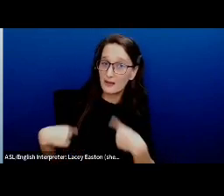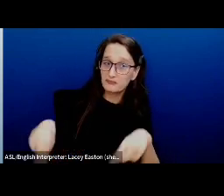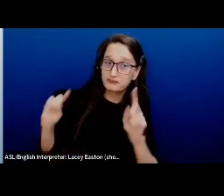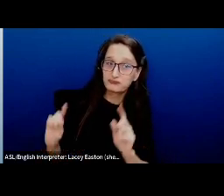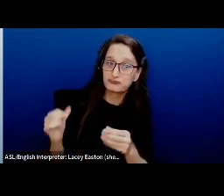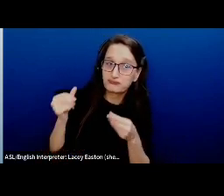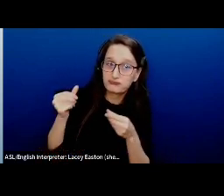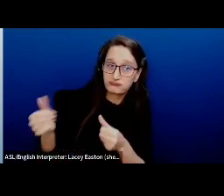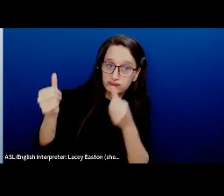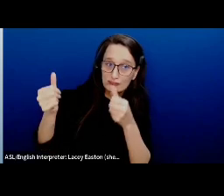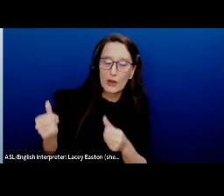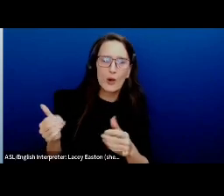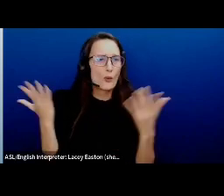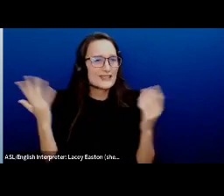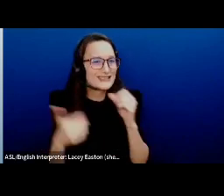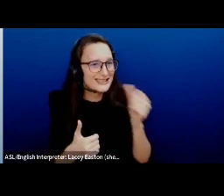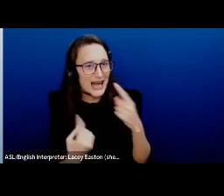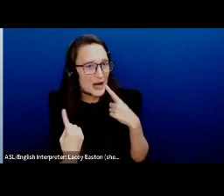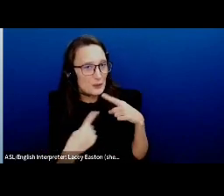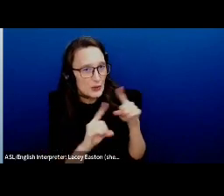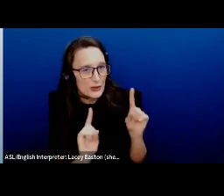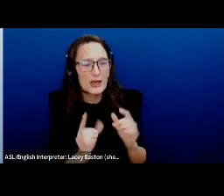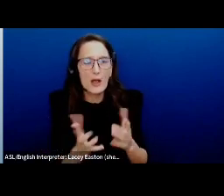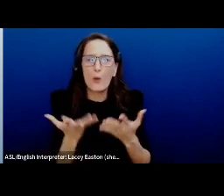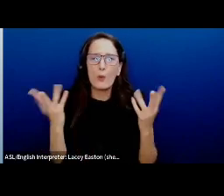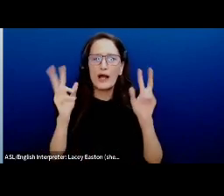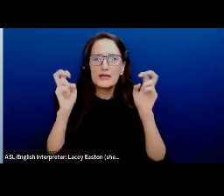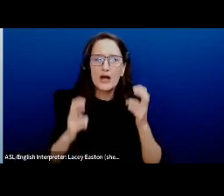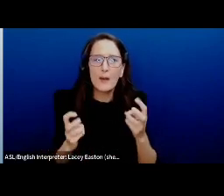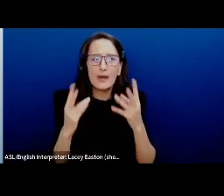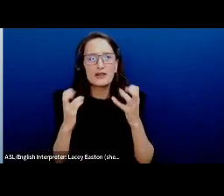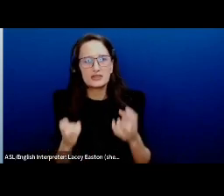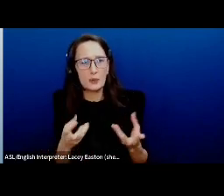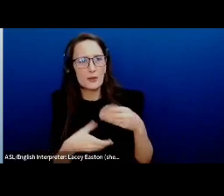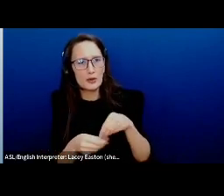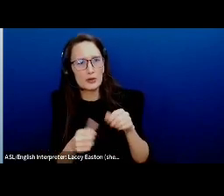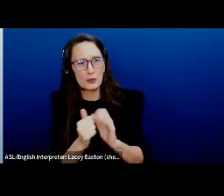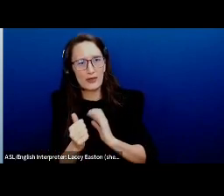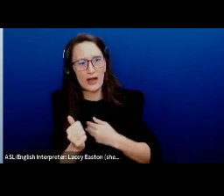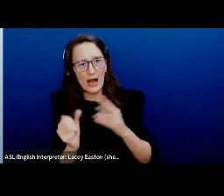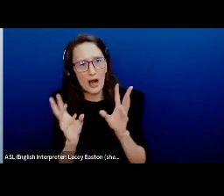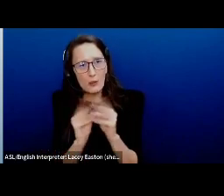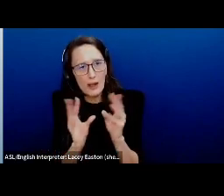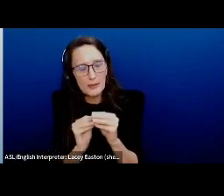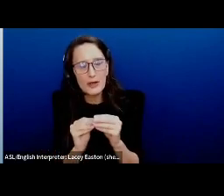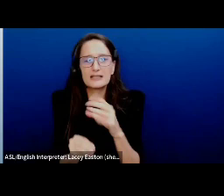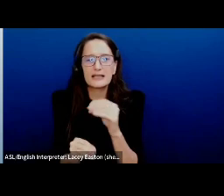áreas temáticas podemos destacar a través de estos seminarios web? ¿Qué le sería útil? Tenemos un código QR